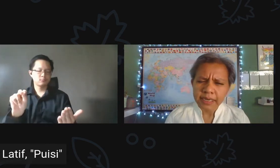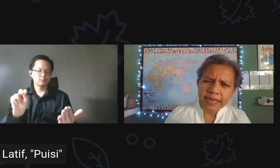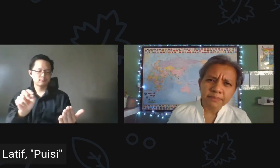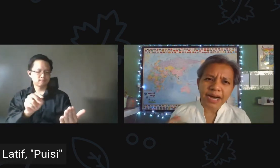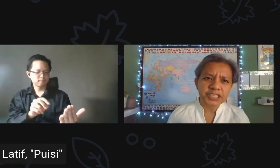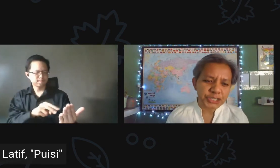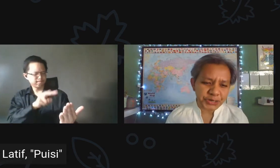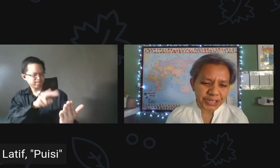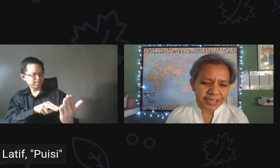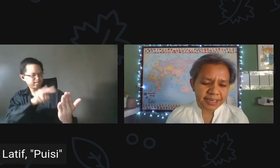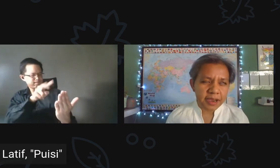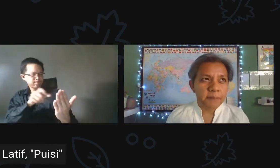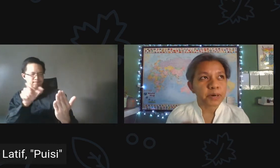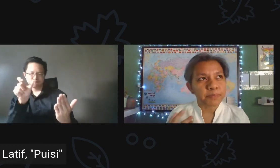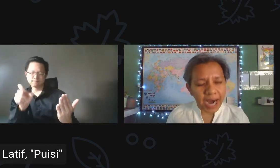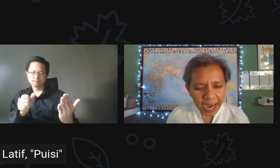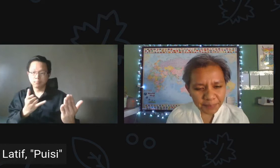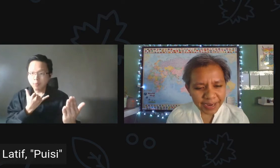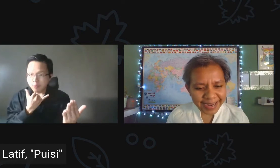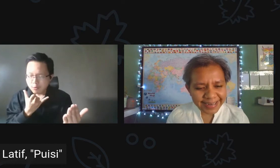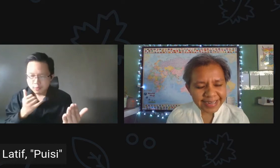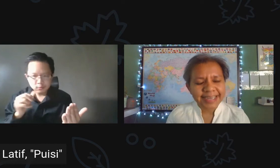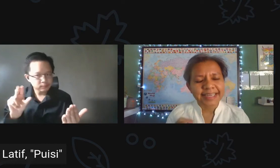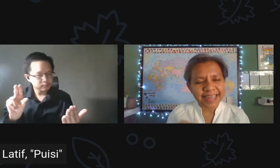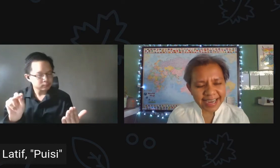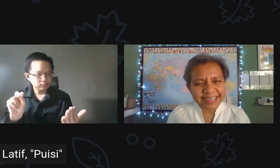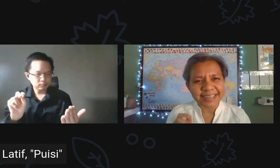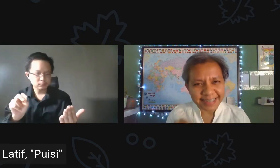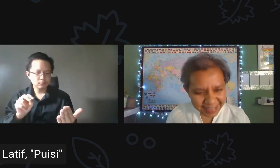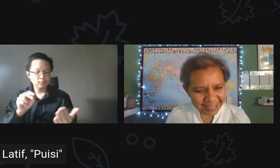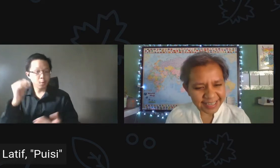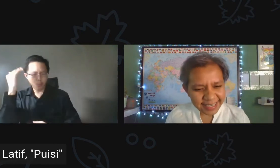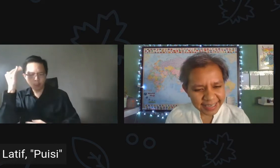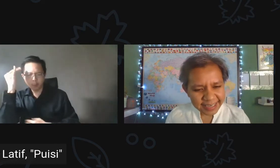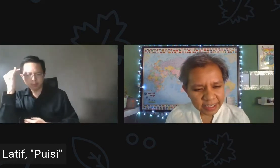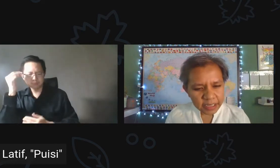Kerana maksud, pemahaman dan erti